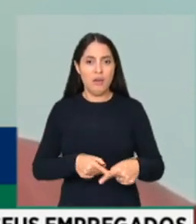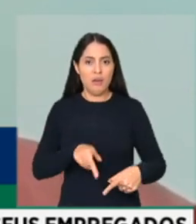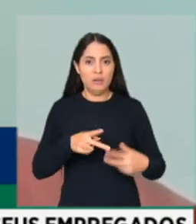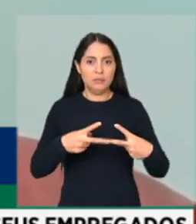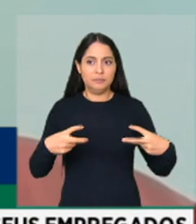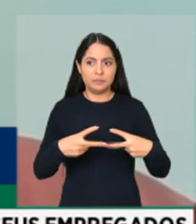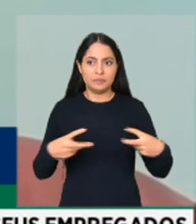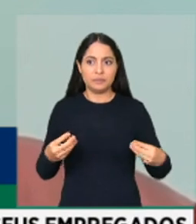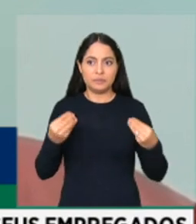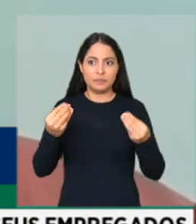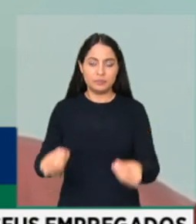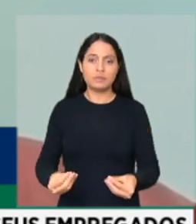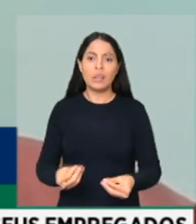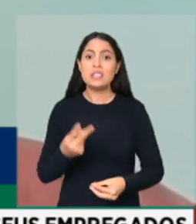ENTREGUE PARA O FUNDO ÁRABE, A SEGUNDA MAIOR REFINARIA E A